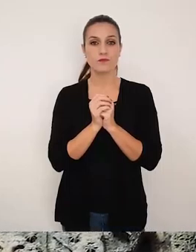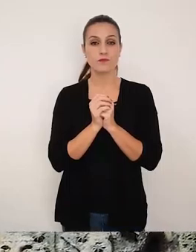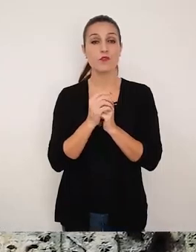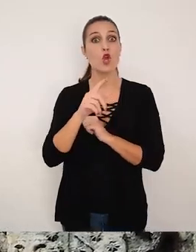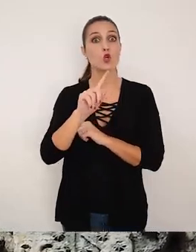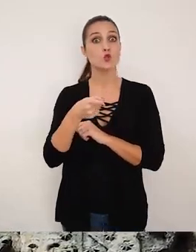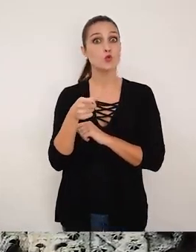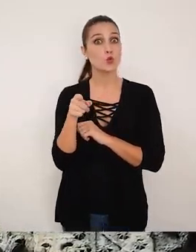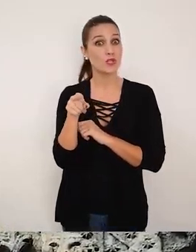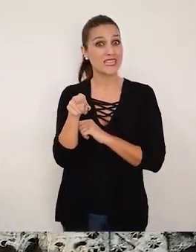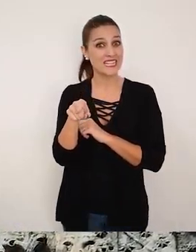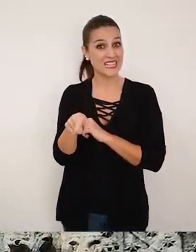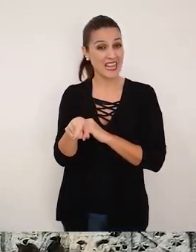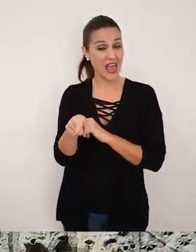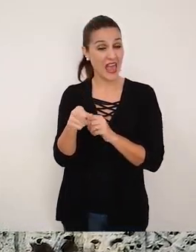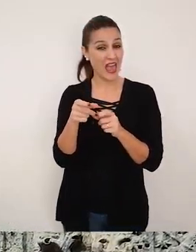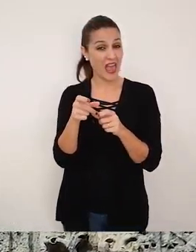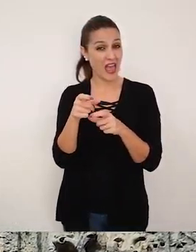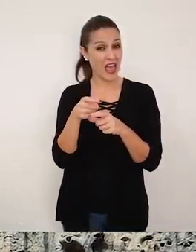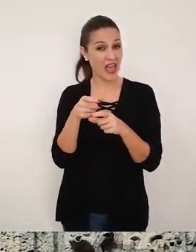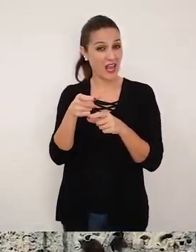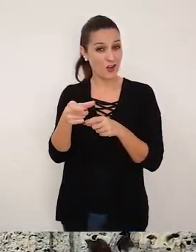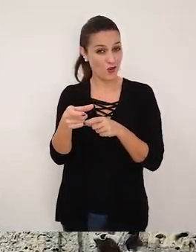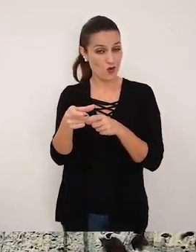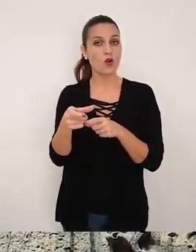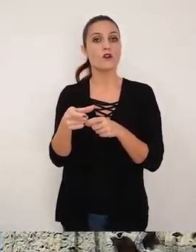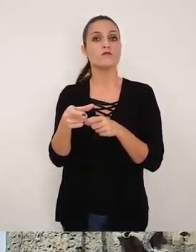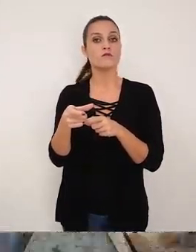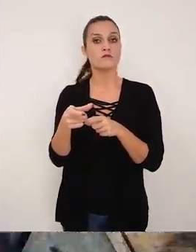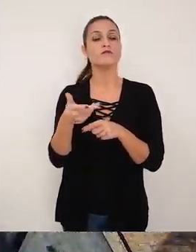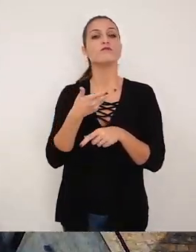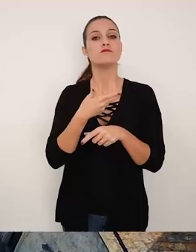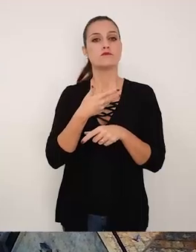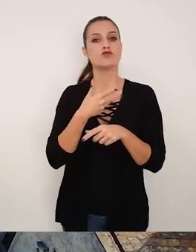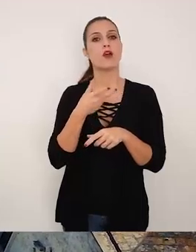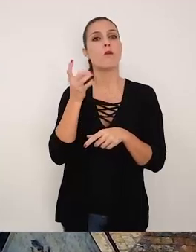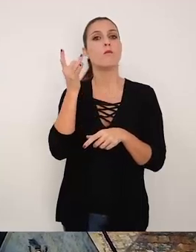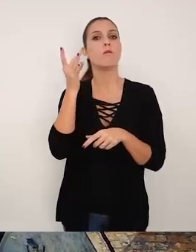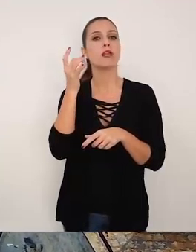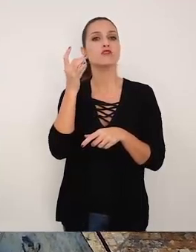A Giurdignano la storia si mostra ai visitatori in splendidi ricami storico-artistici che